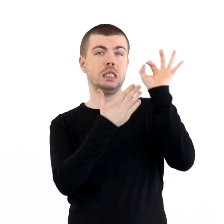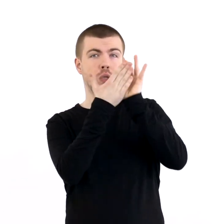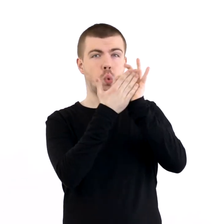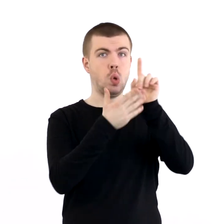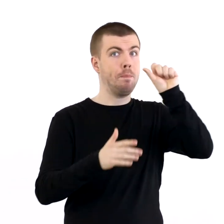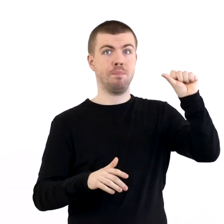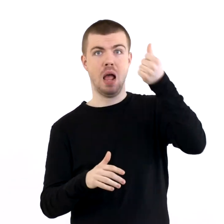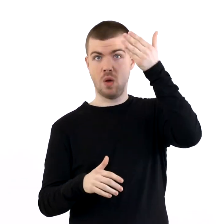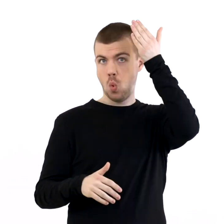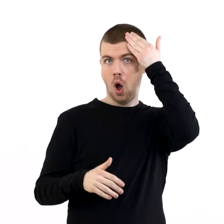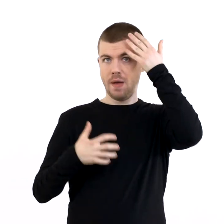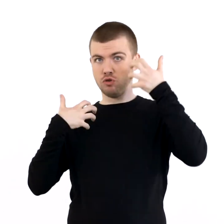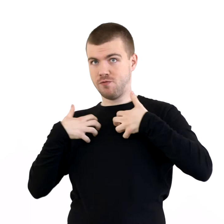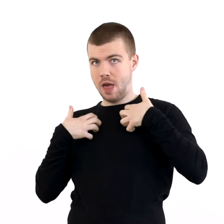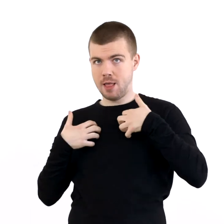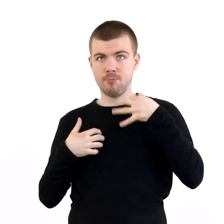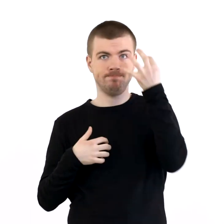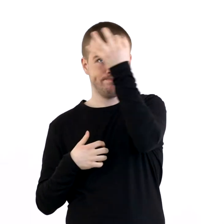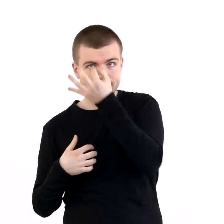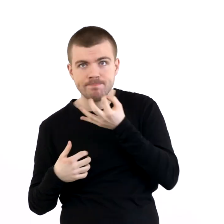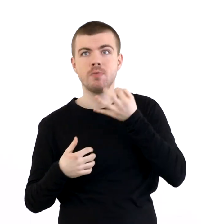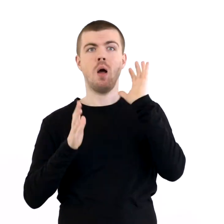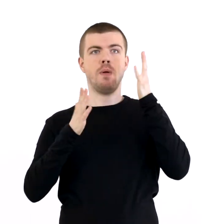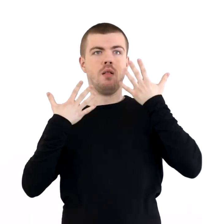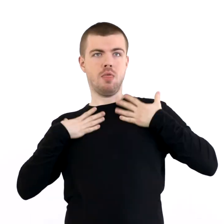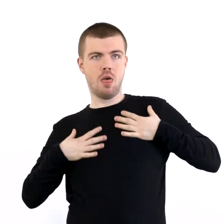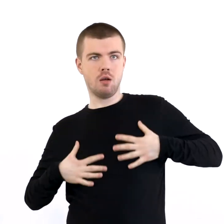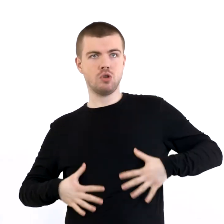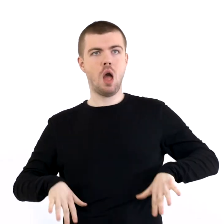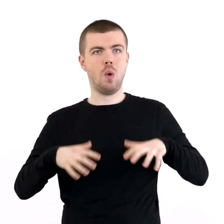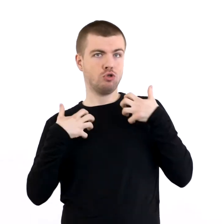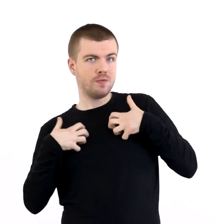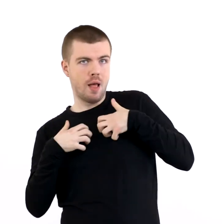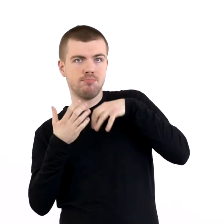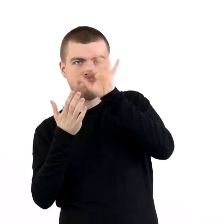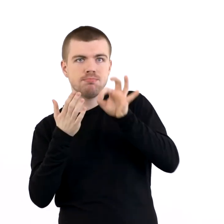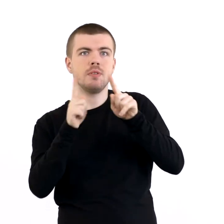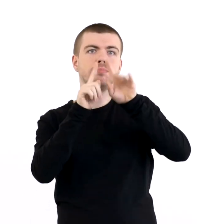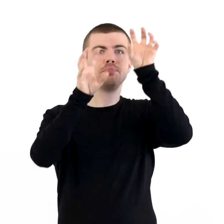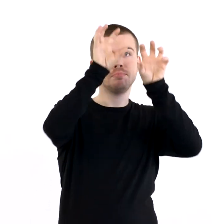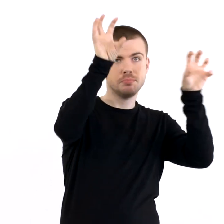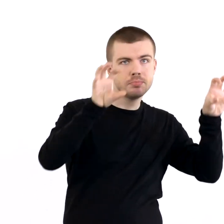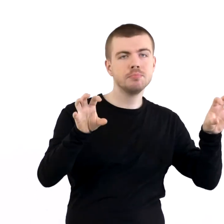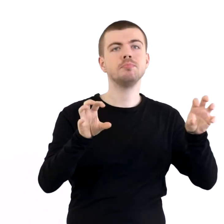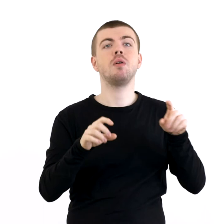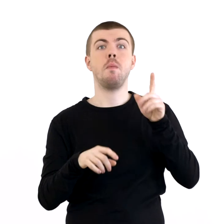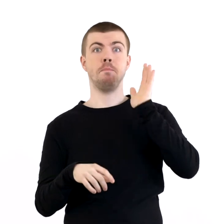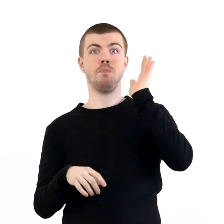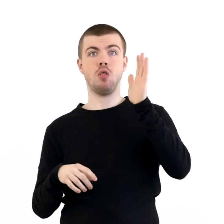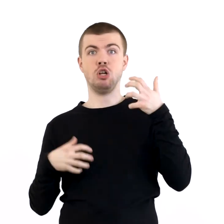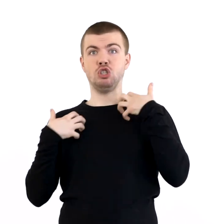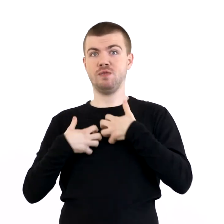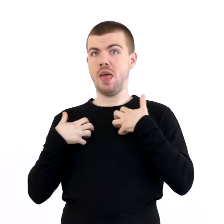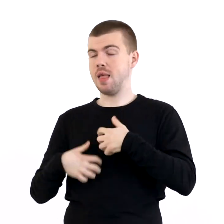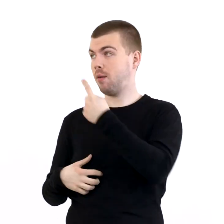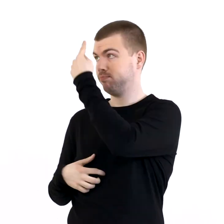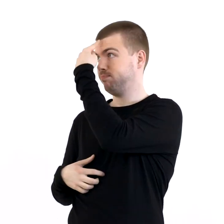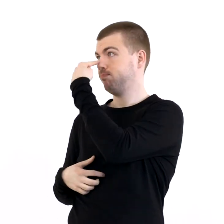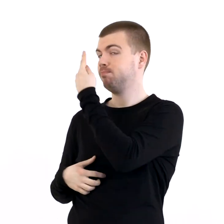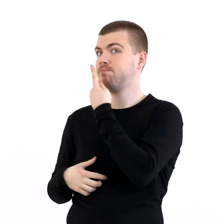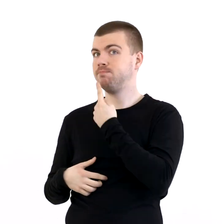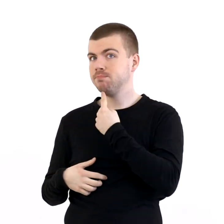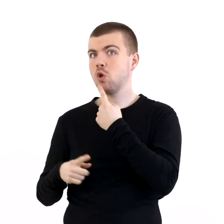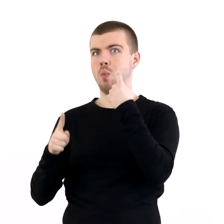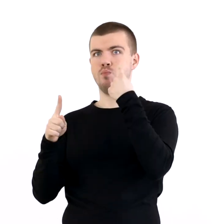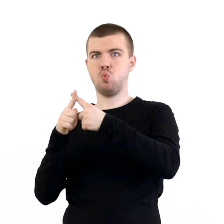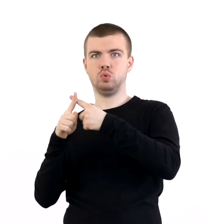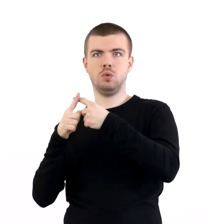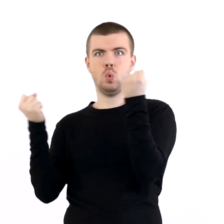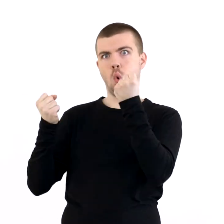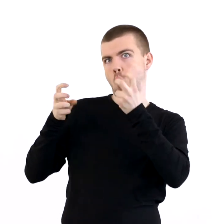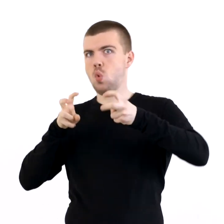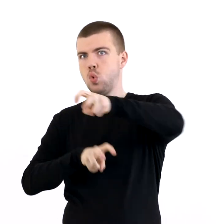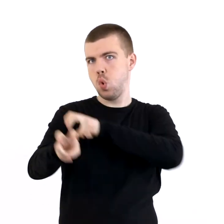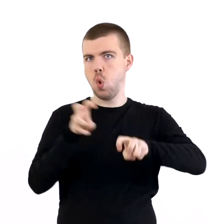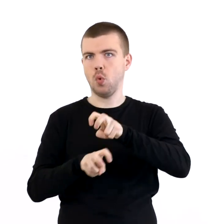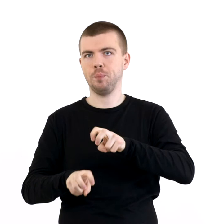Najpierw były pokazane głowy i części zwierząt, później zwierzęta w profilu, w mocno zaznaczonym ruchu.